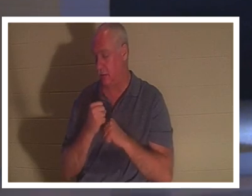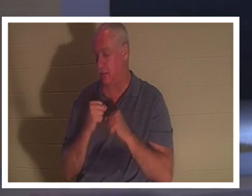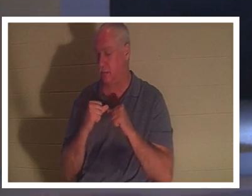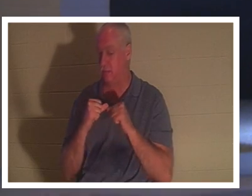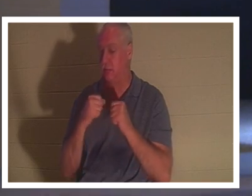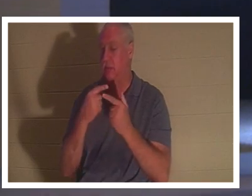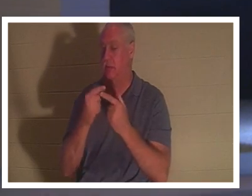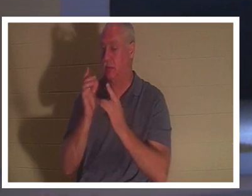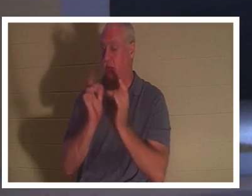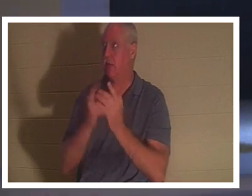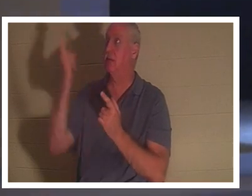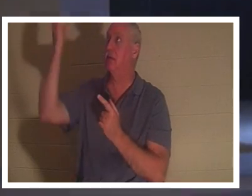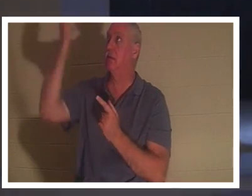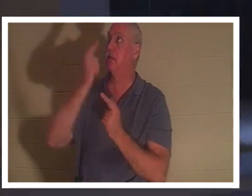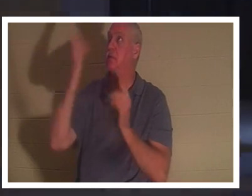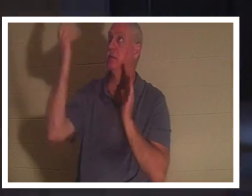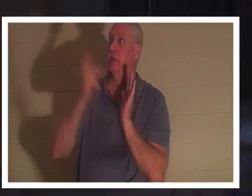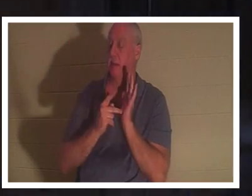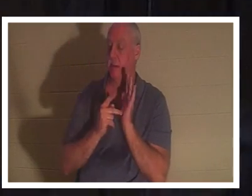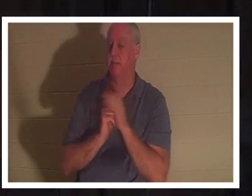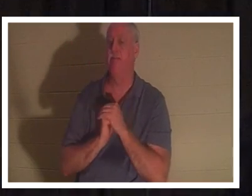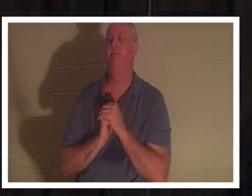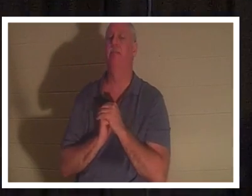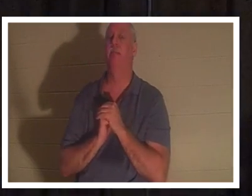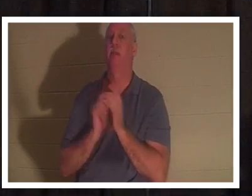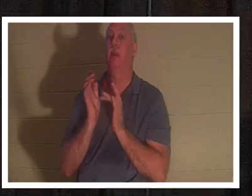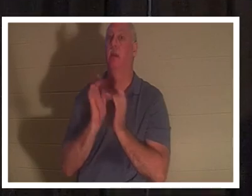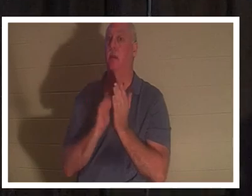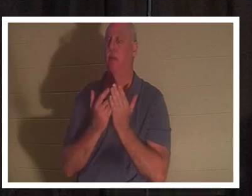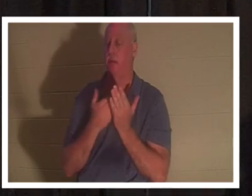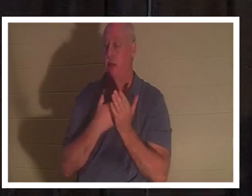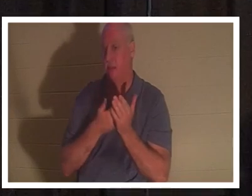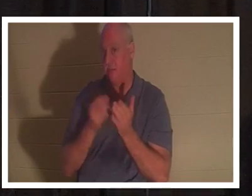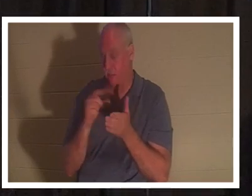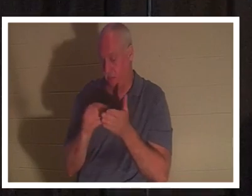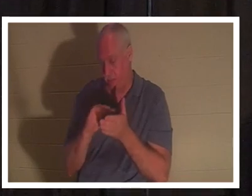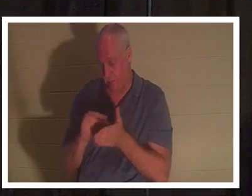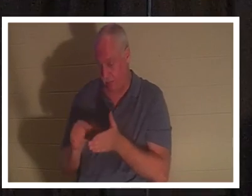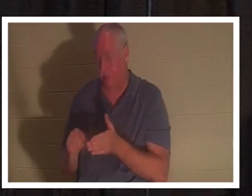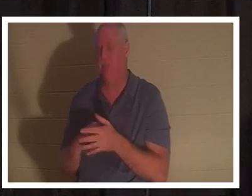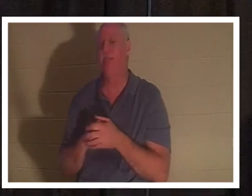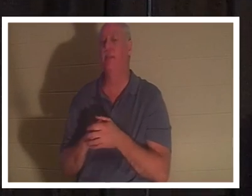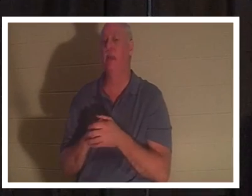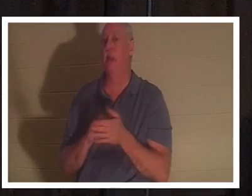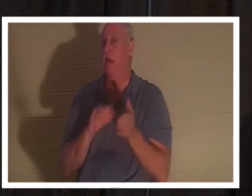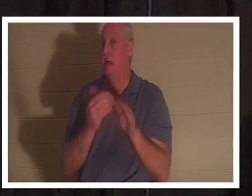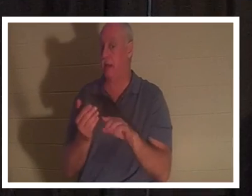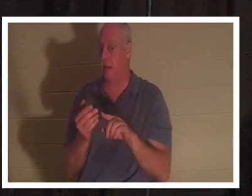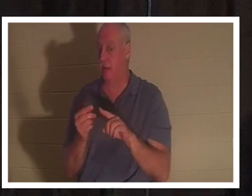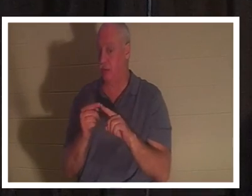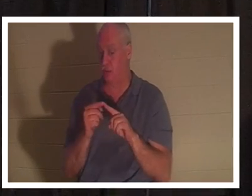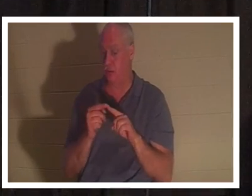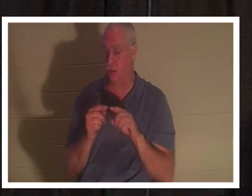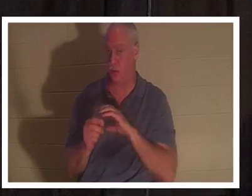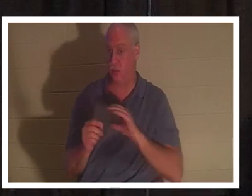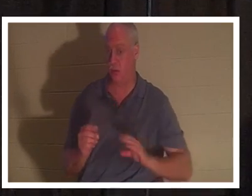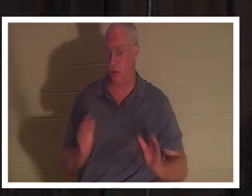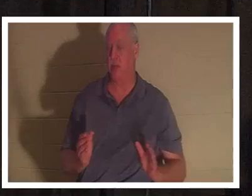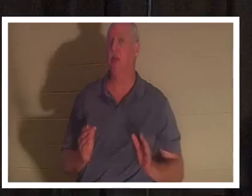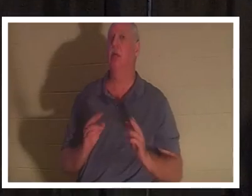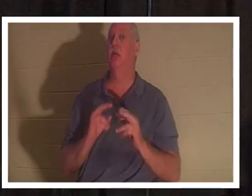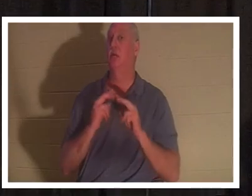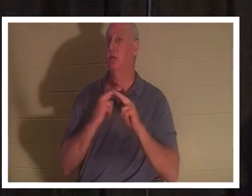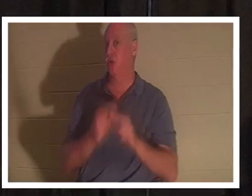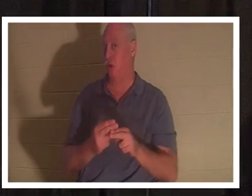聖書にはクリスチャンの死を「眠り」と呼んでいる箇所がいくつかあります。たとえば、